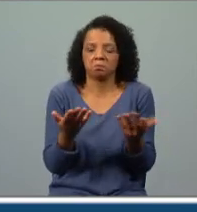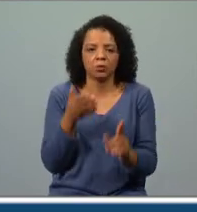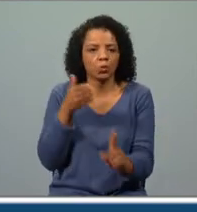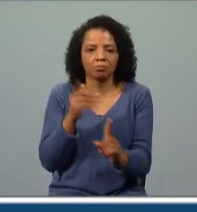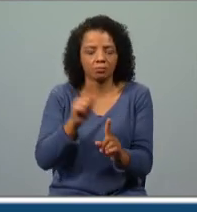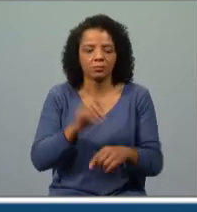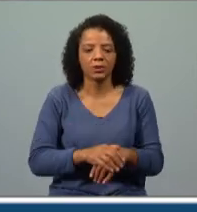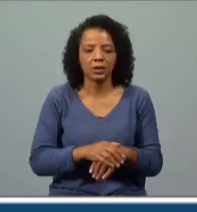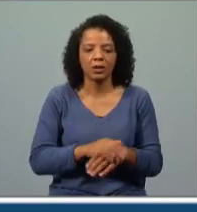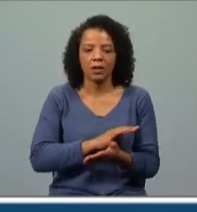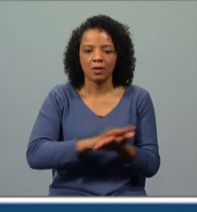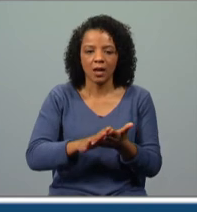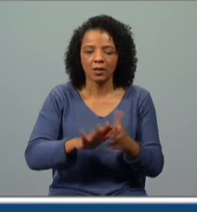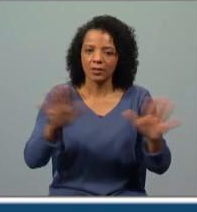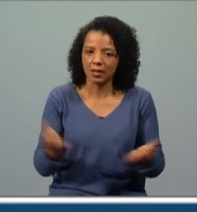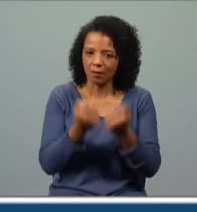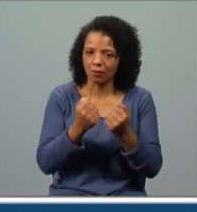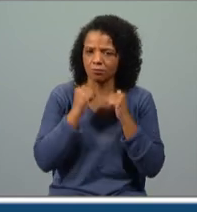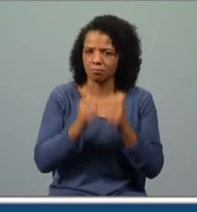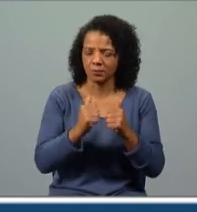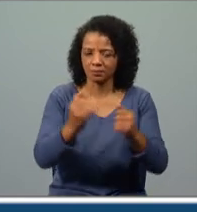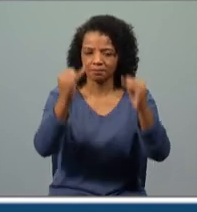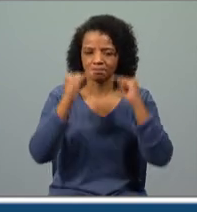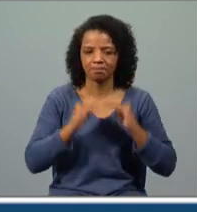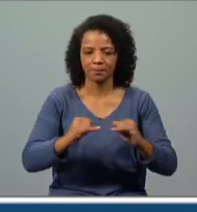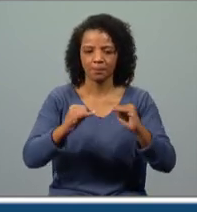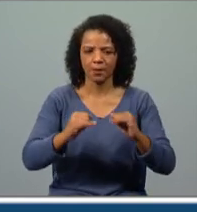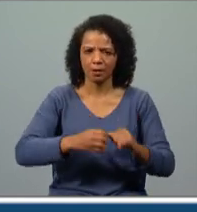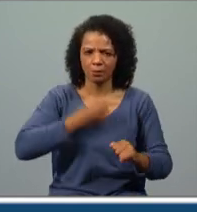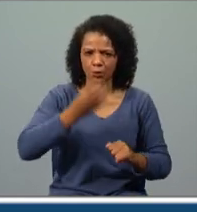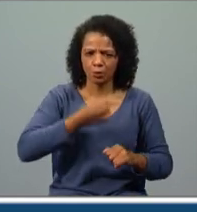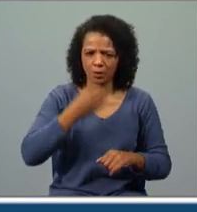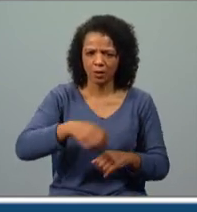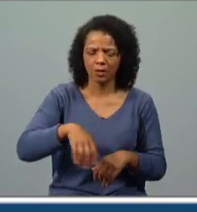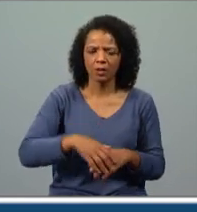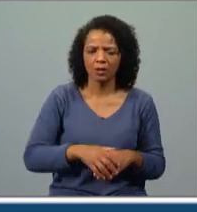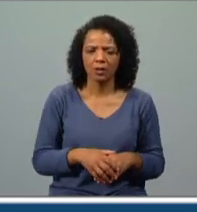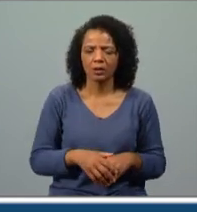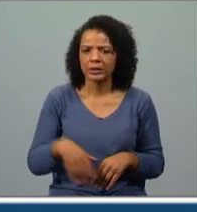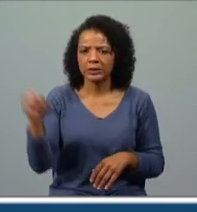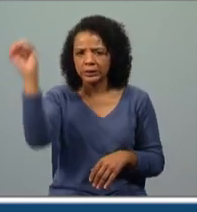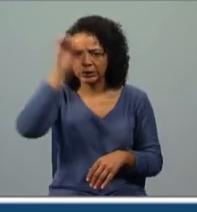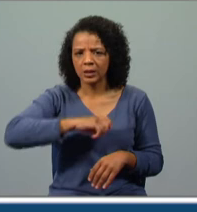se salvou muito bem a frase B é muito bem nenhum aviso ou expor foram 短語 B 保存得很好很好，沒有警告或暴露